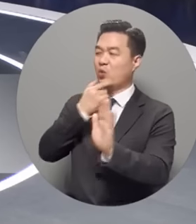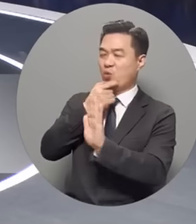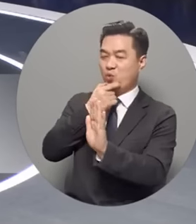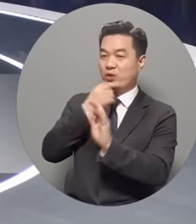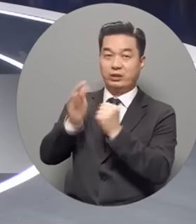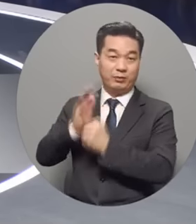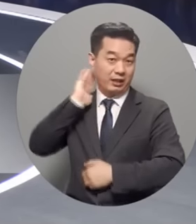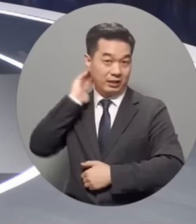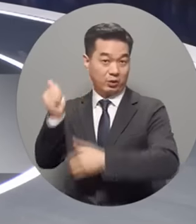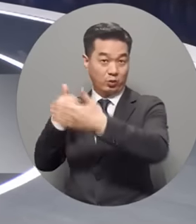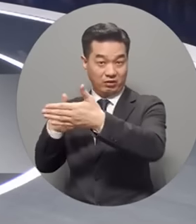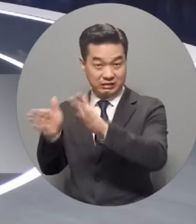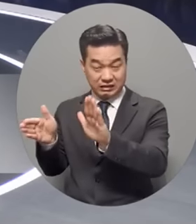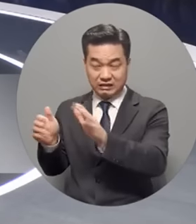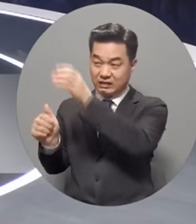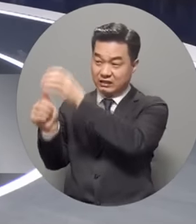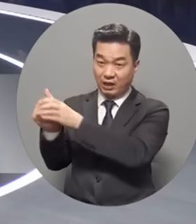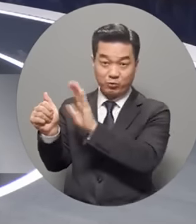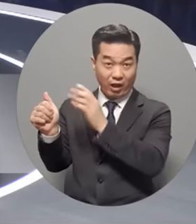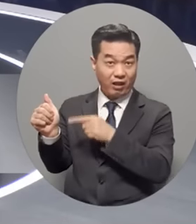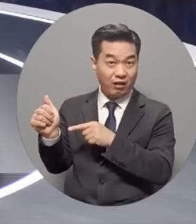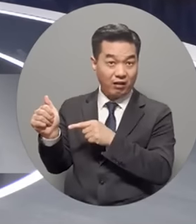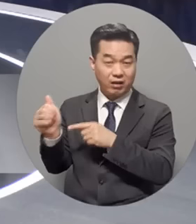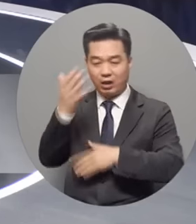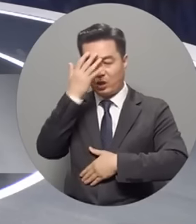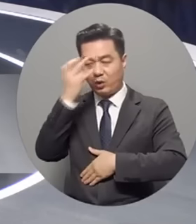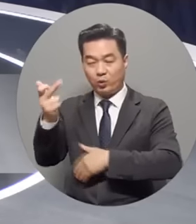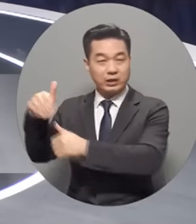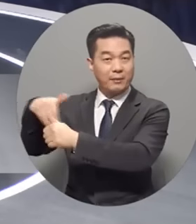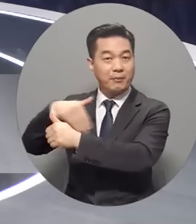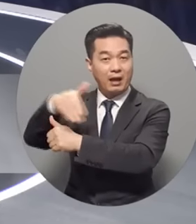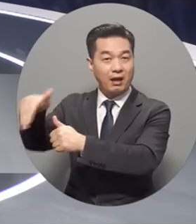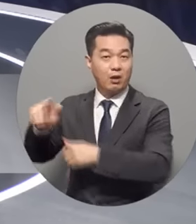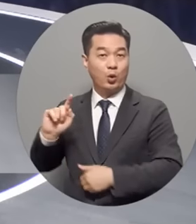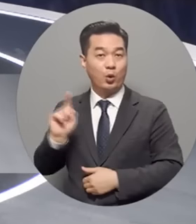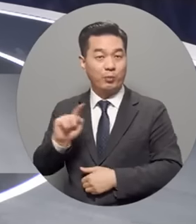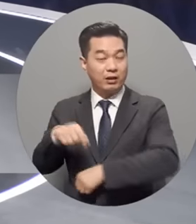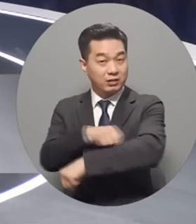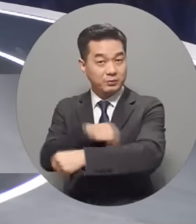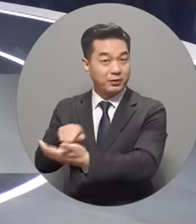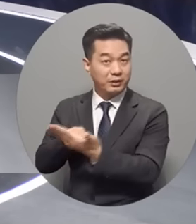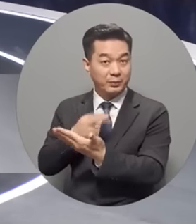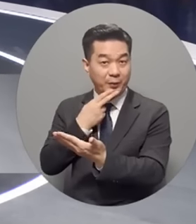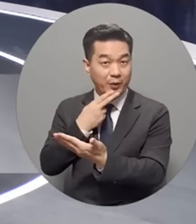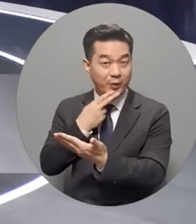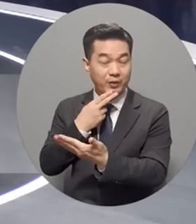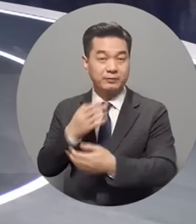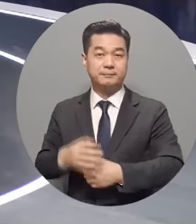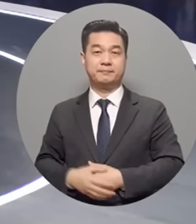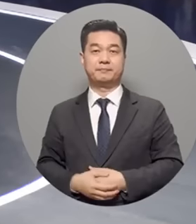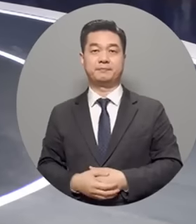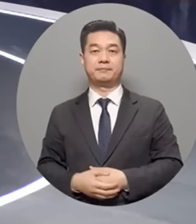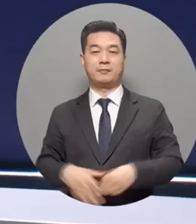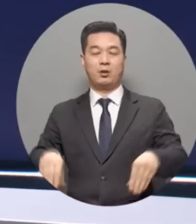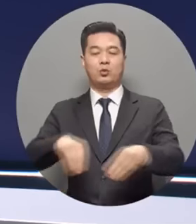그러면 공이 대통령실로 넘어가게 된 건데 일단 오늘 용산 쪽 반응 아직 특별하게